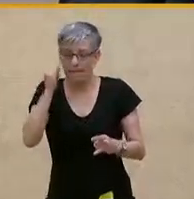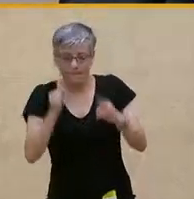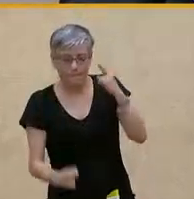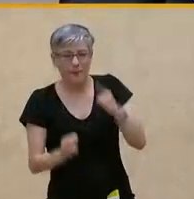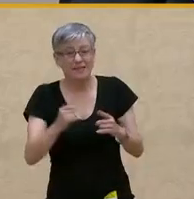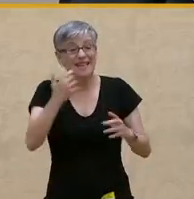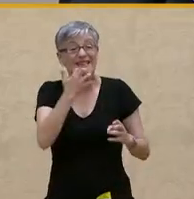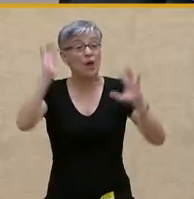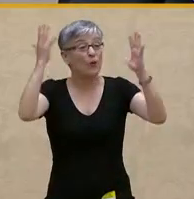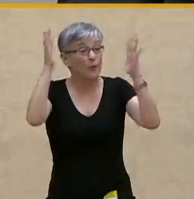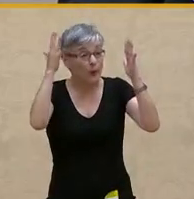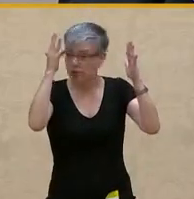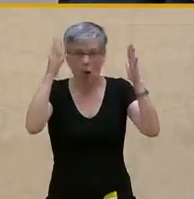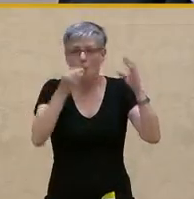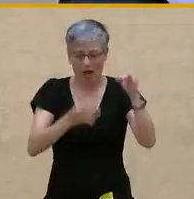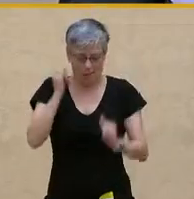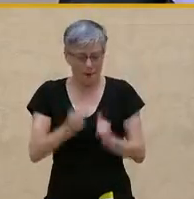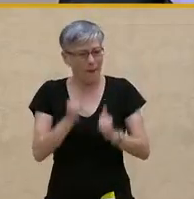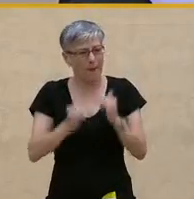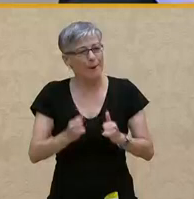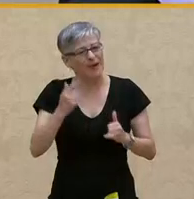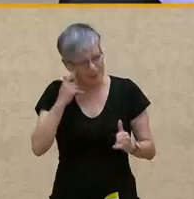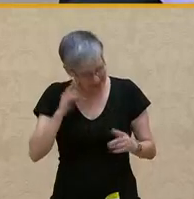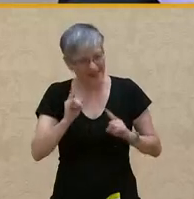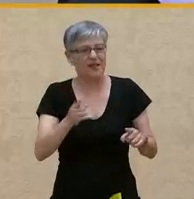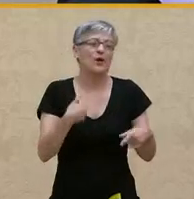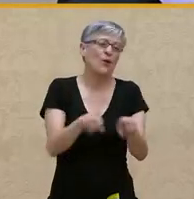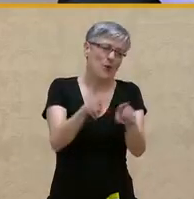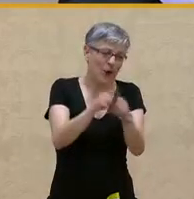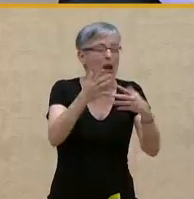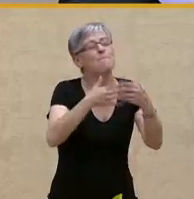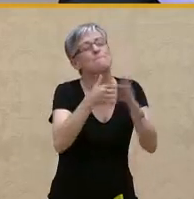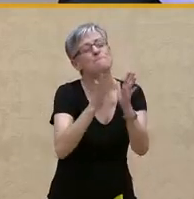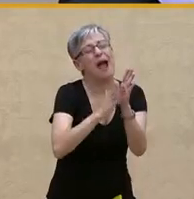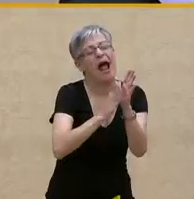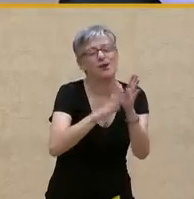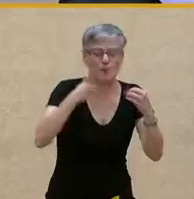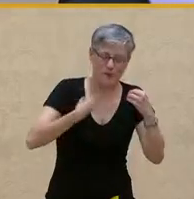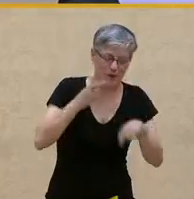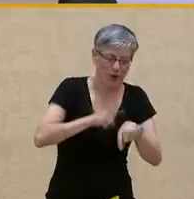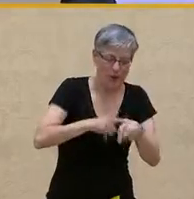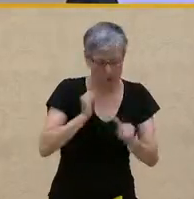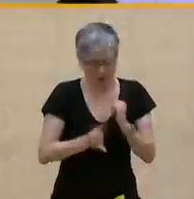las personas sordociegas. Indistintamente lo podéis hacer con las manos. Gracias.